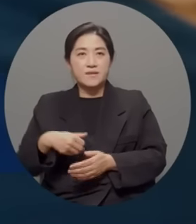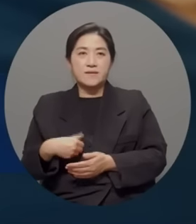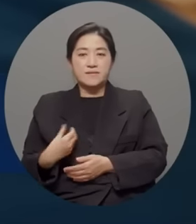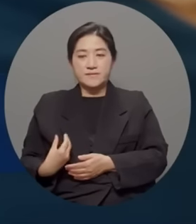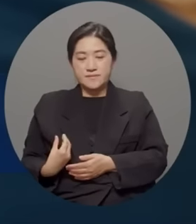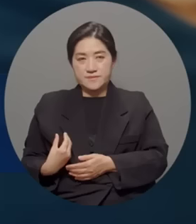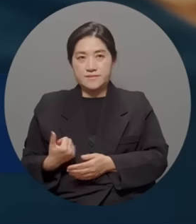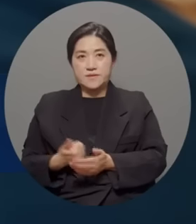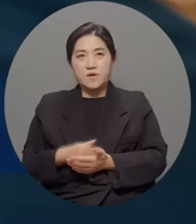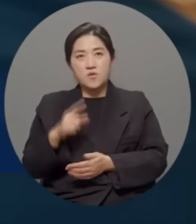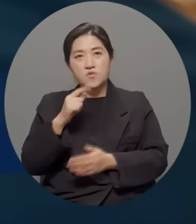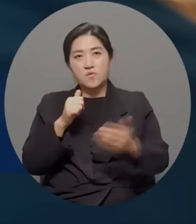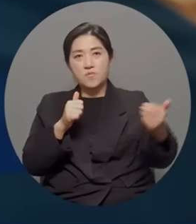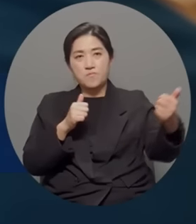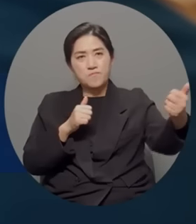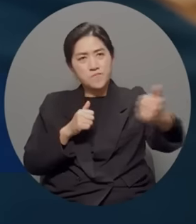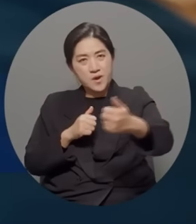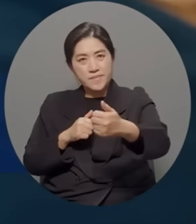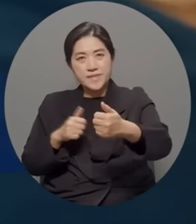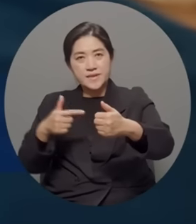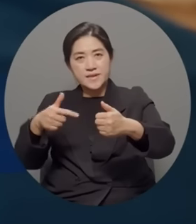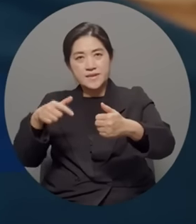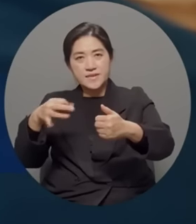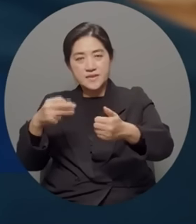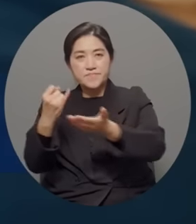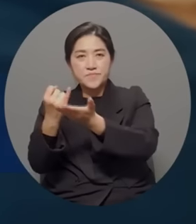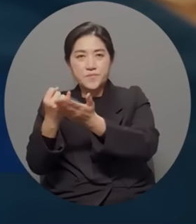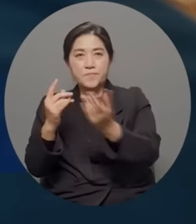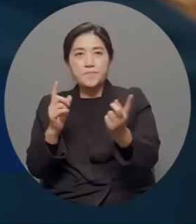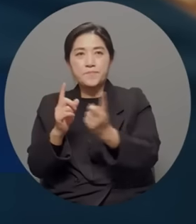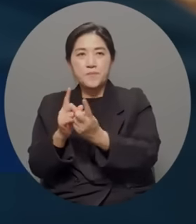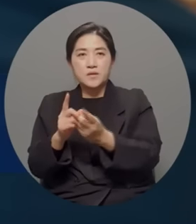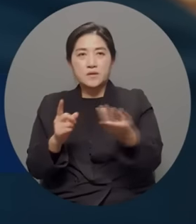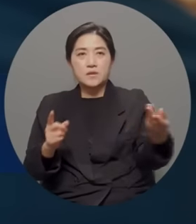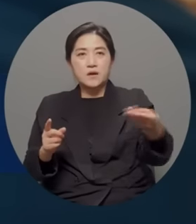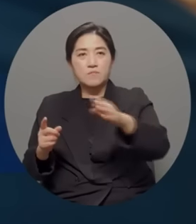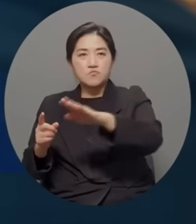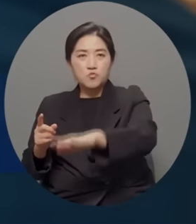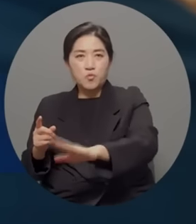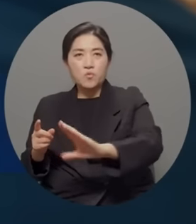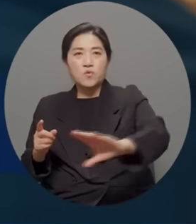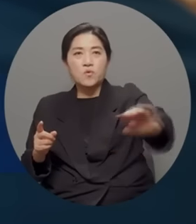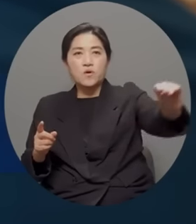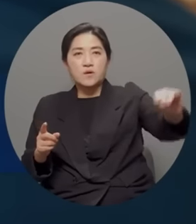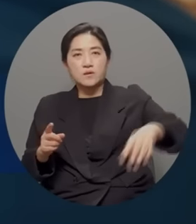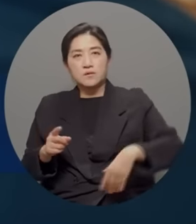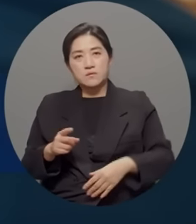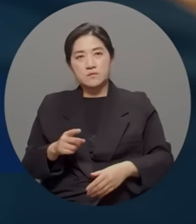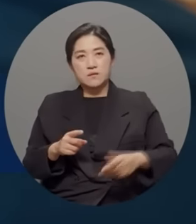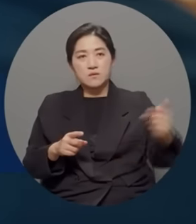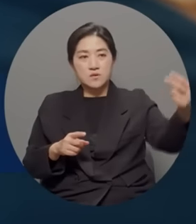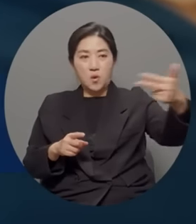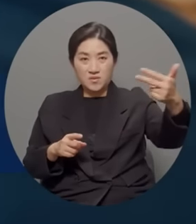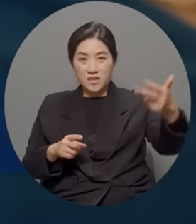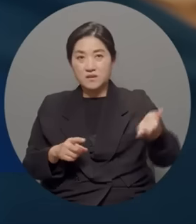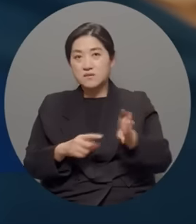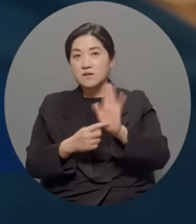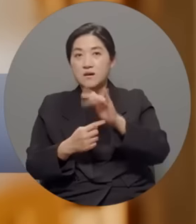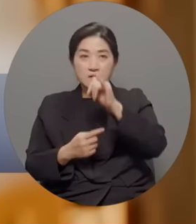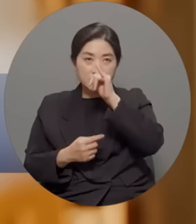그 백을 어떤 방문자가 검건희 여사를만나서 그 앞에 놓고 가는 영상이 공개가